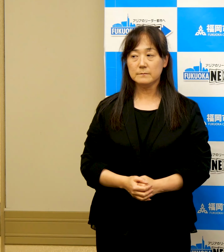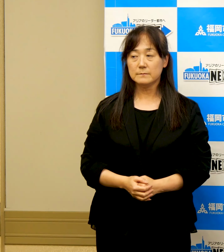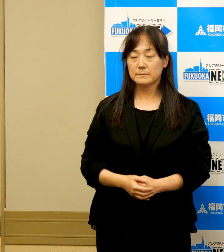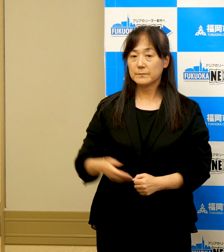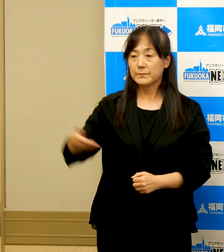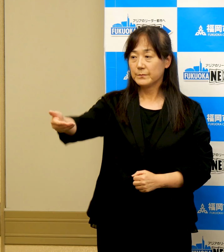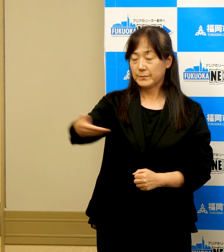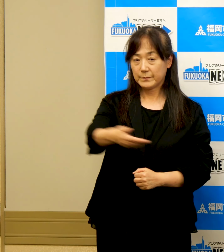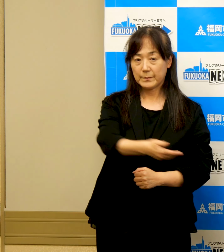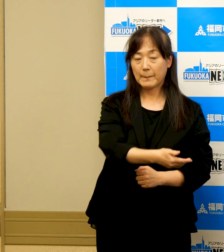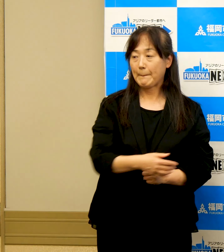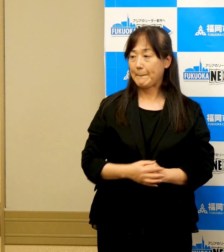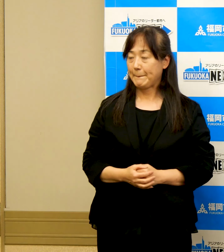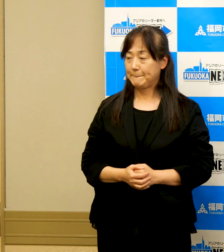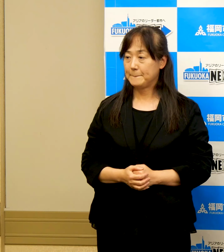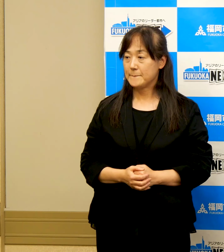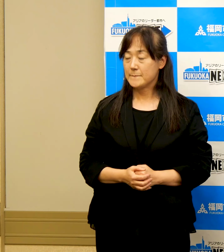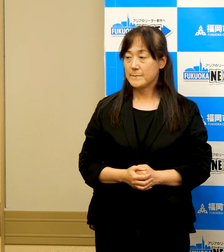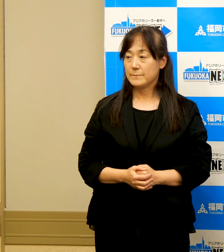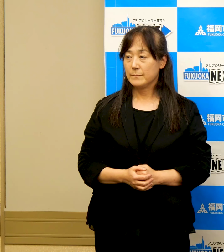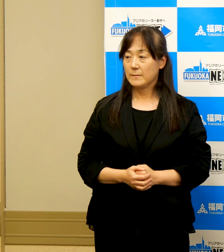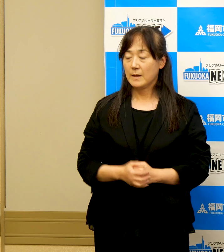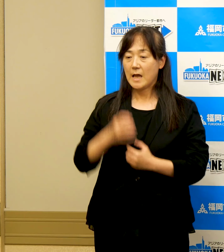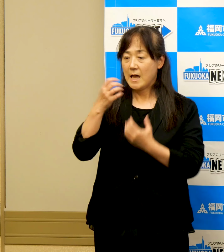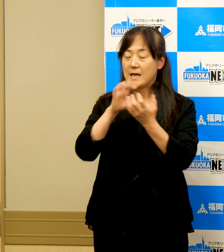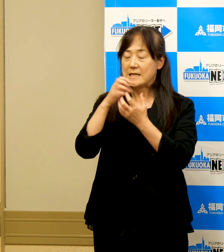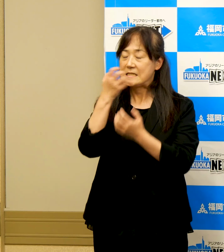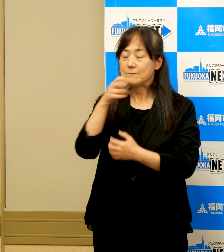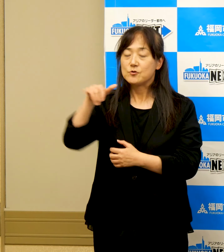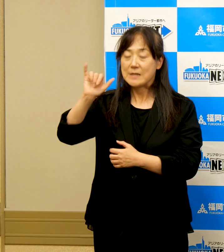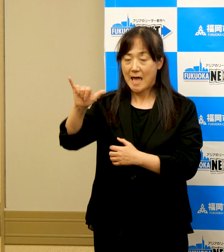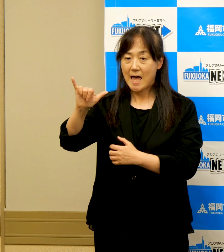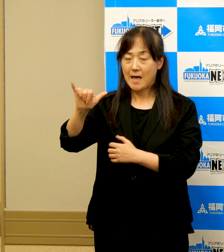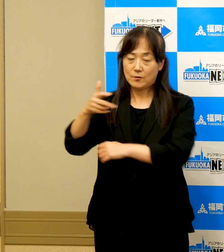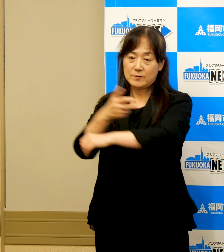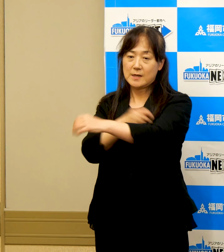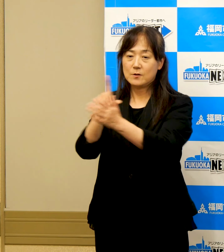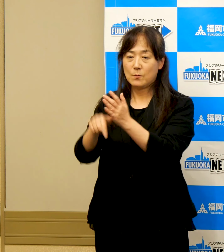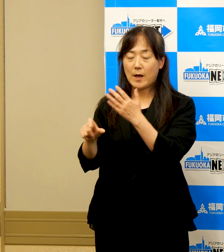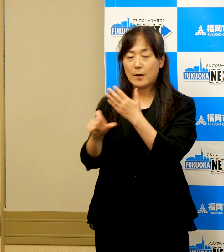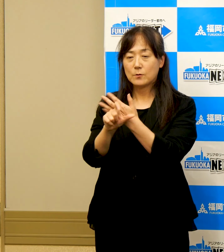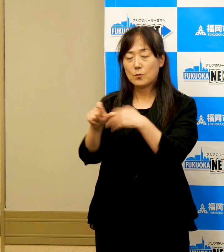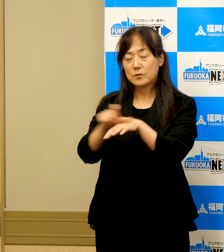(記者)よろしいですか (市長)はい (記者)朝日新聞 松澤です 渋谷の接種の例はちょっと 特殊な話なのかと思うんですけども